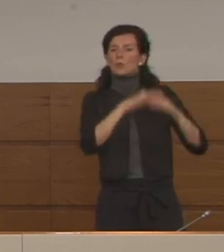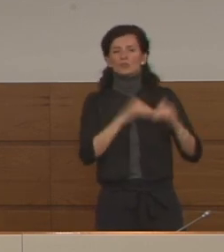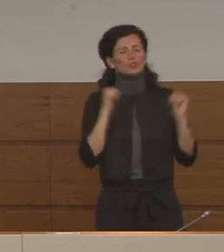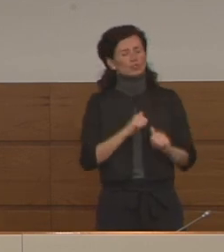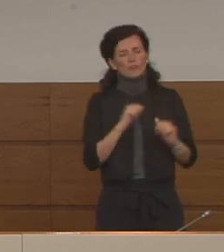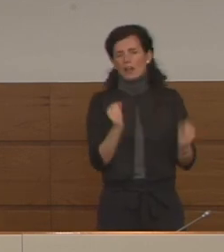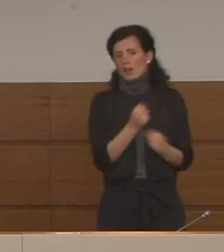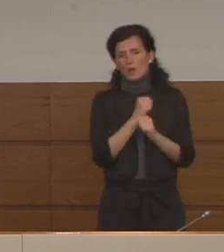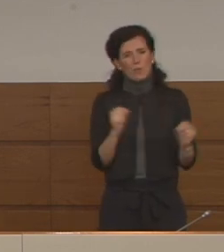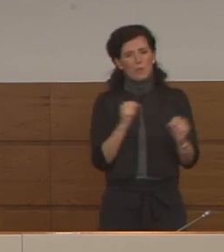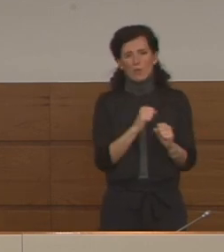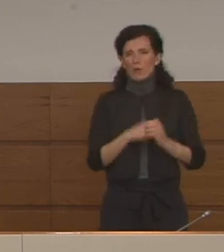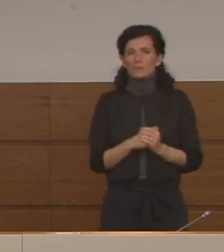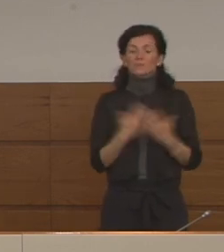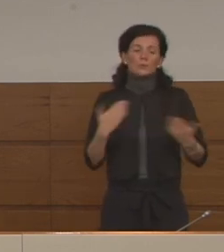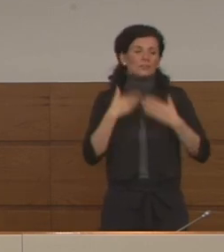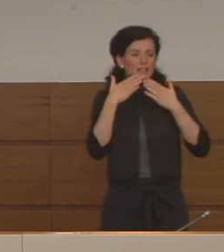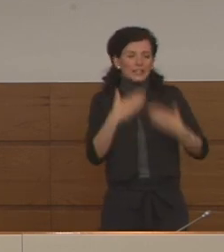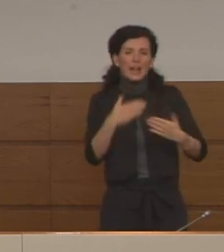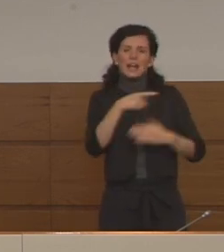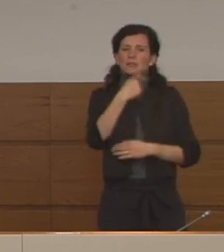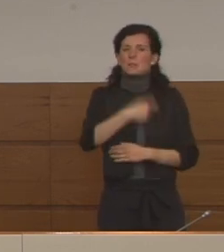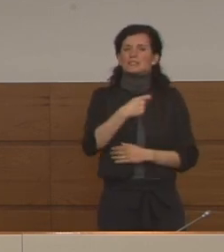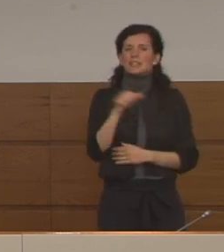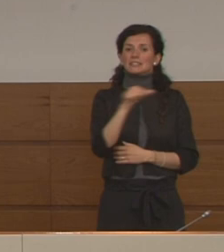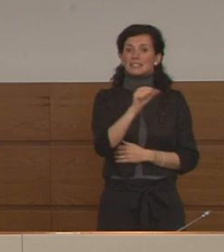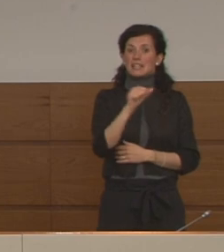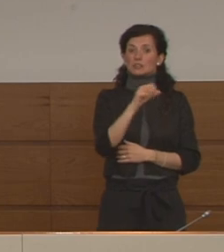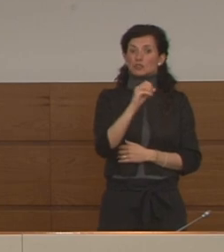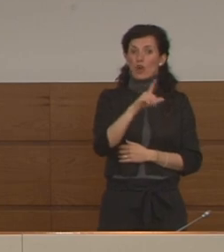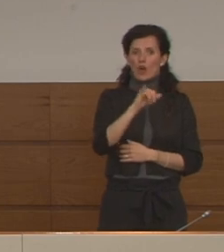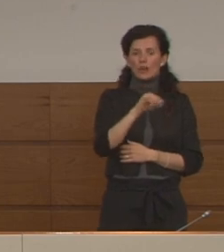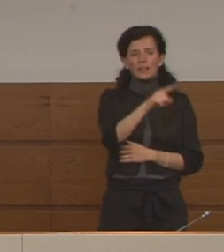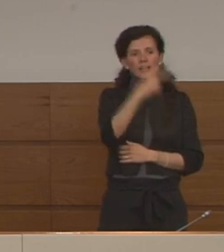per aver voluto ricordare i nostri volontari.